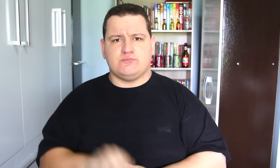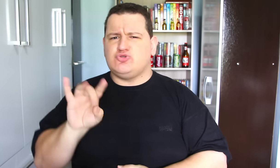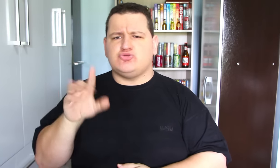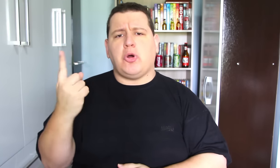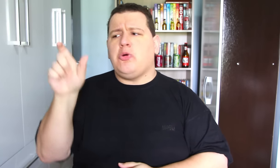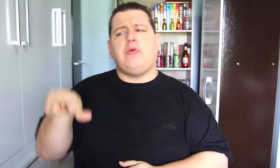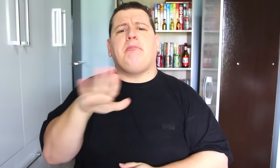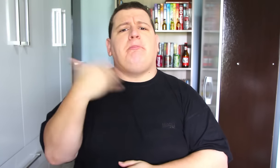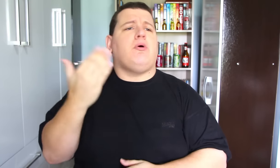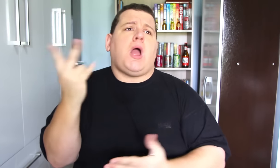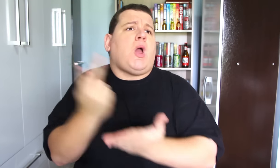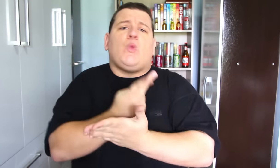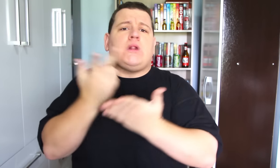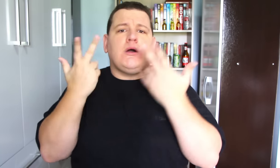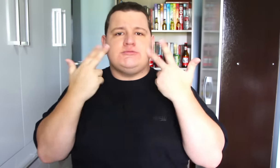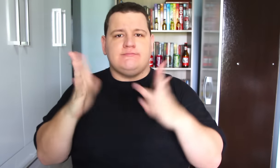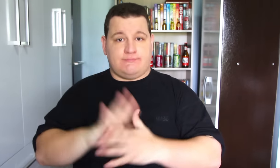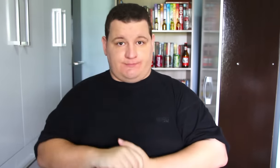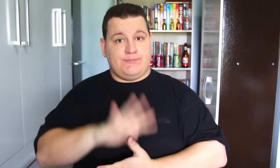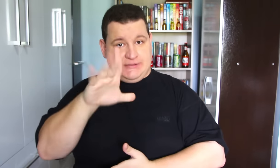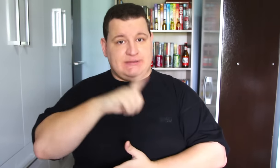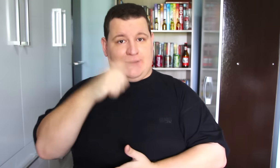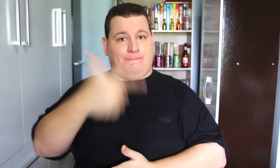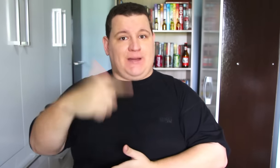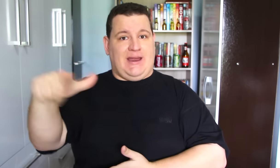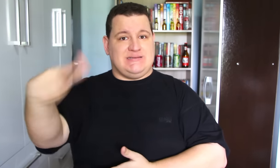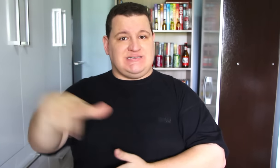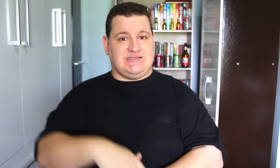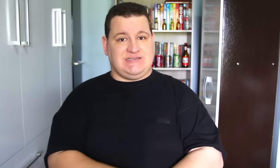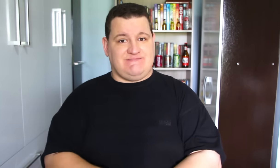"Ah, mas, apenas aconteceu." Calma, tem mais.